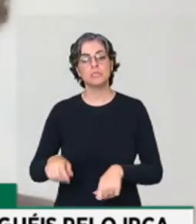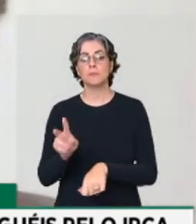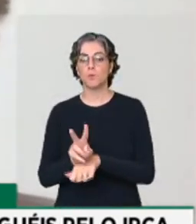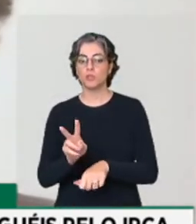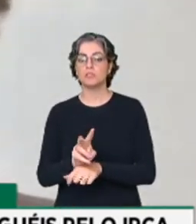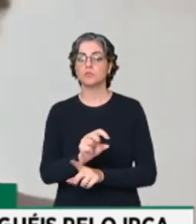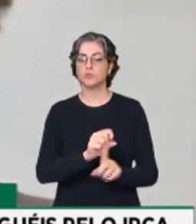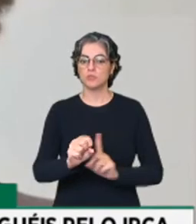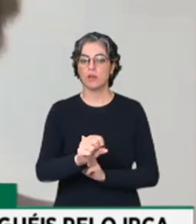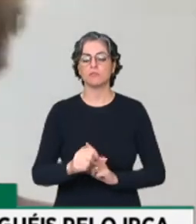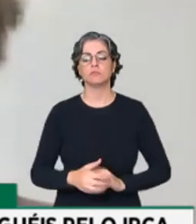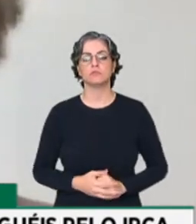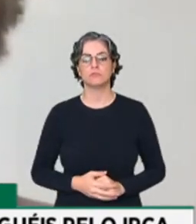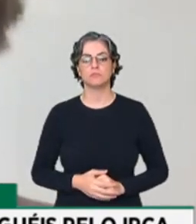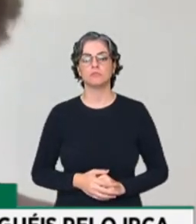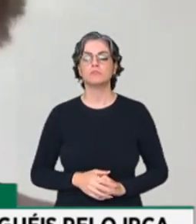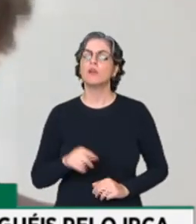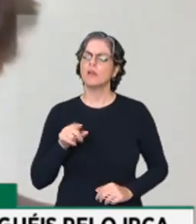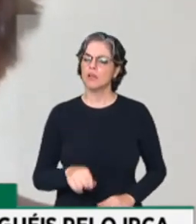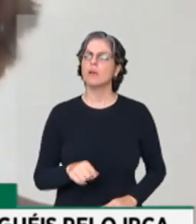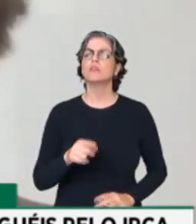APROVAMOS A URGÊNCIA E QUEREMOS O MAIS RAPIDAMENTE